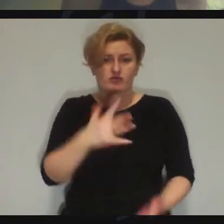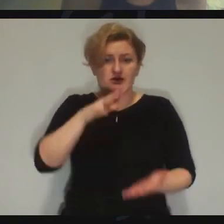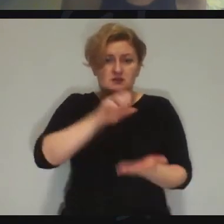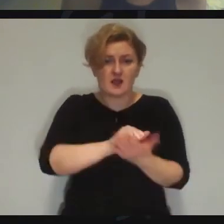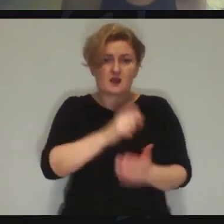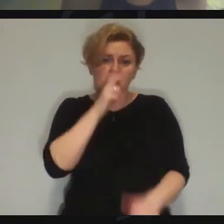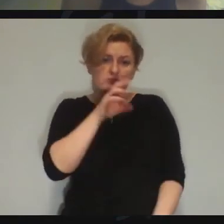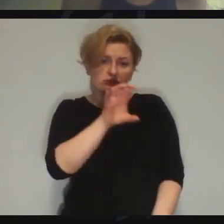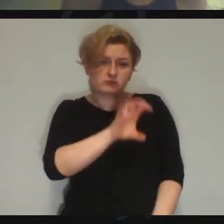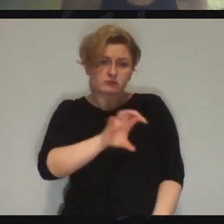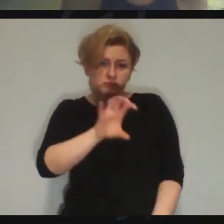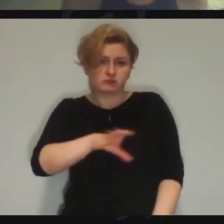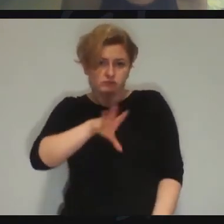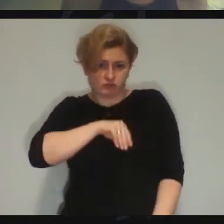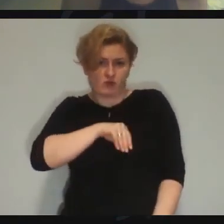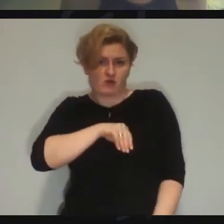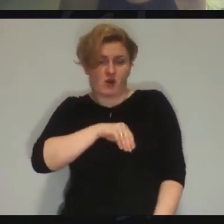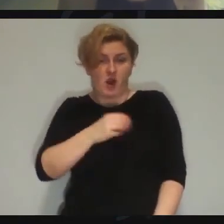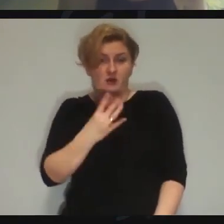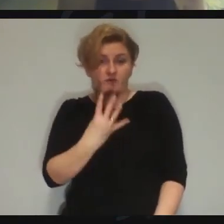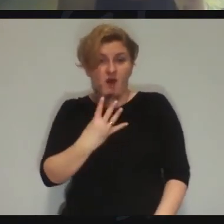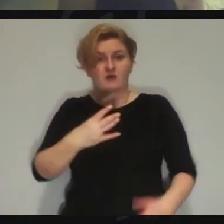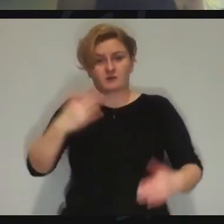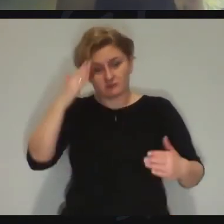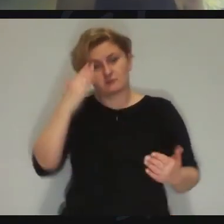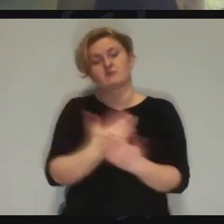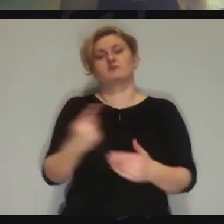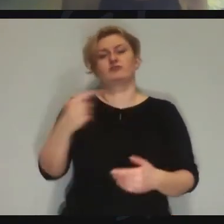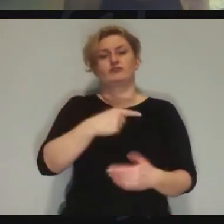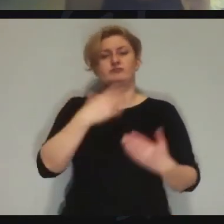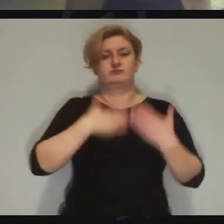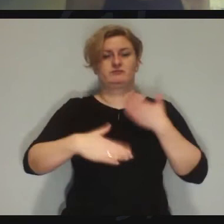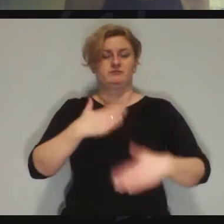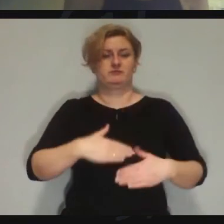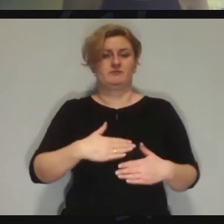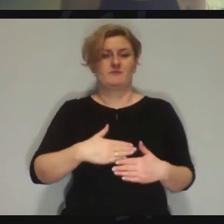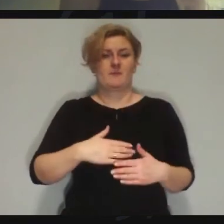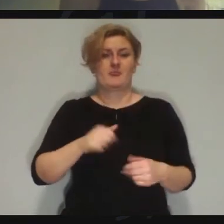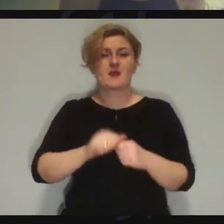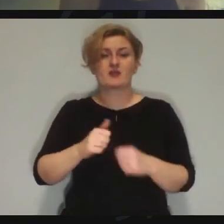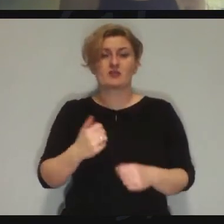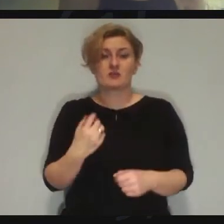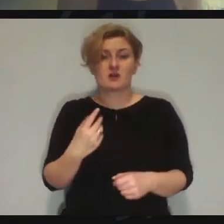Jeżeli chce się gapić, to niech stoi i się gapi.